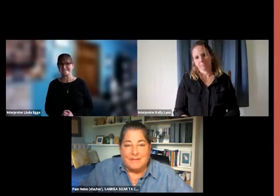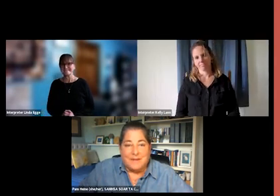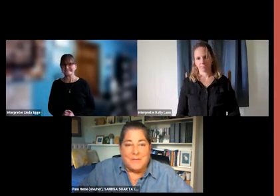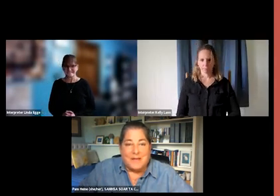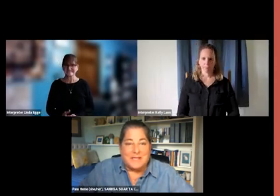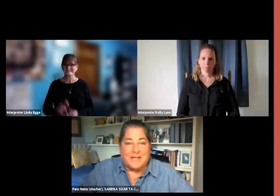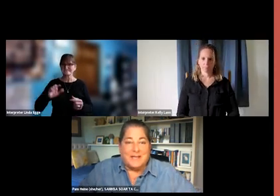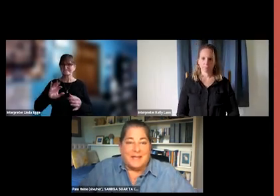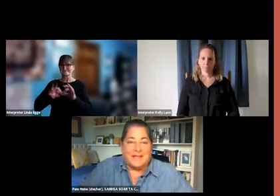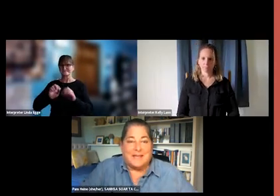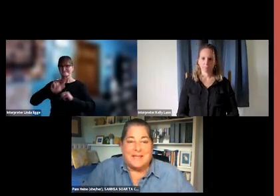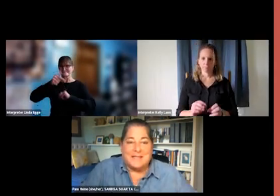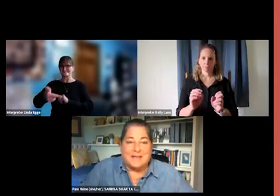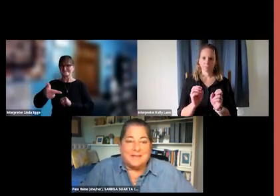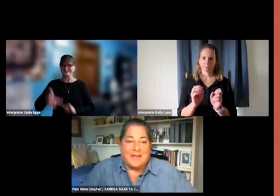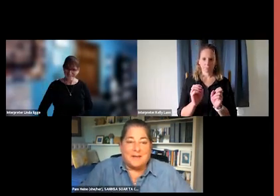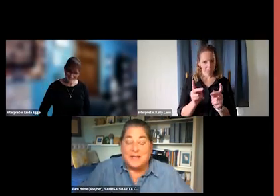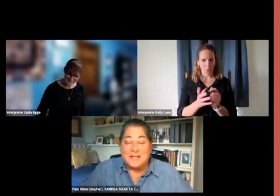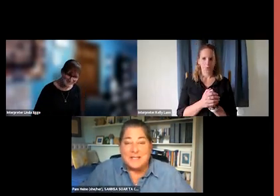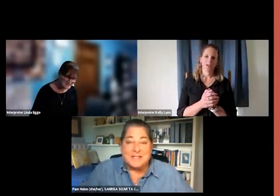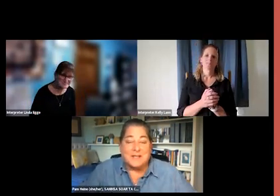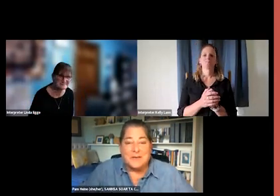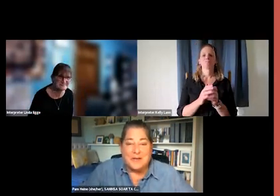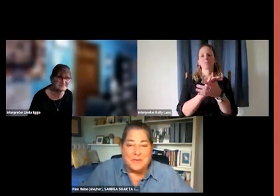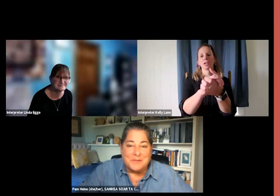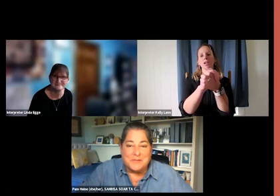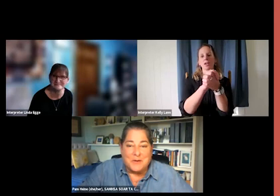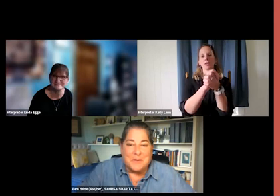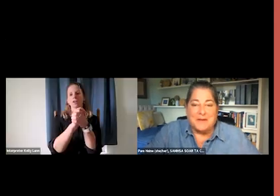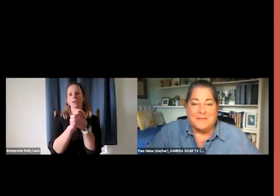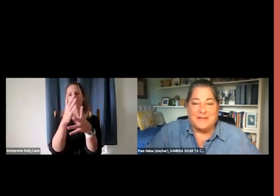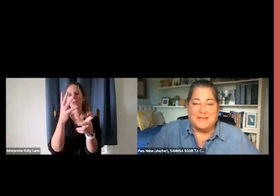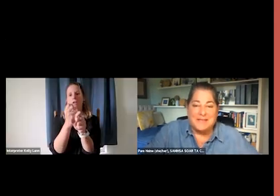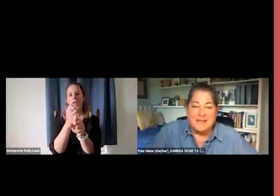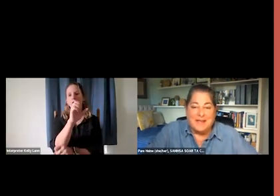Gracias, Ashley y Elisa y felicidades por ganar sus beneficios de seguridad social.